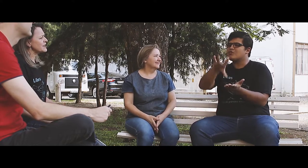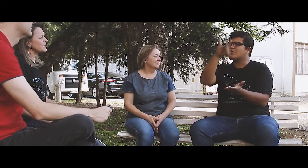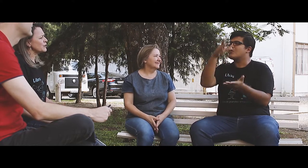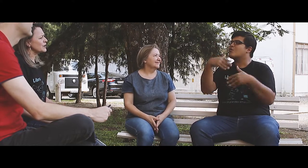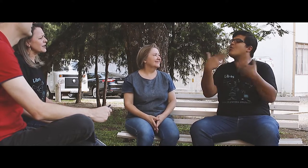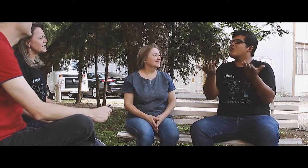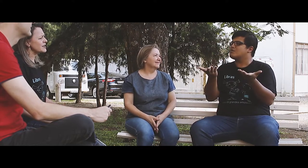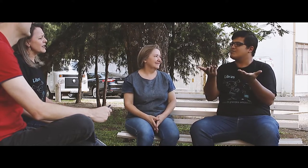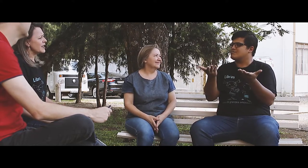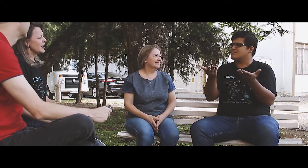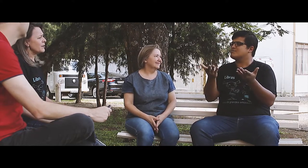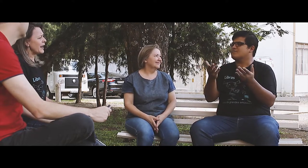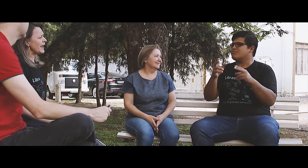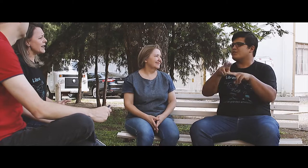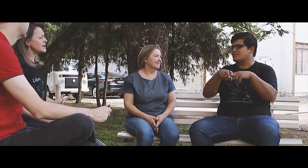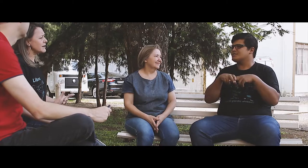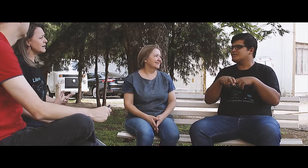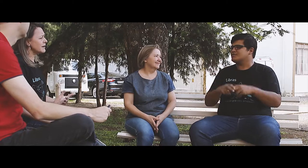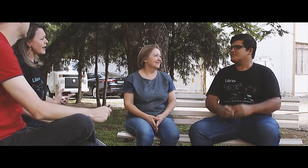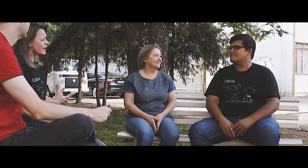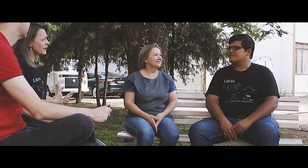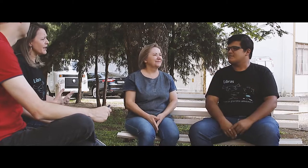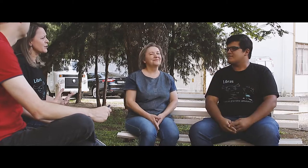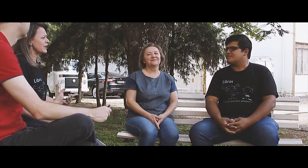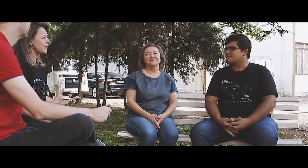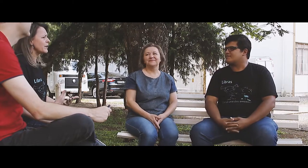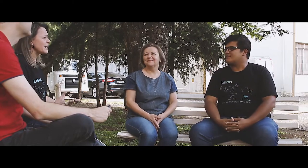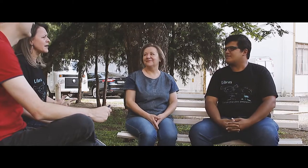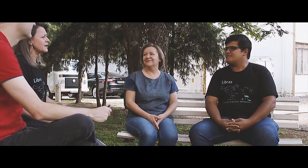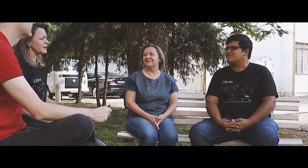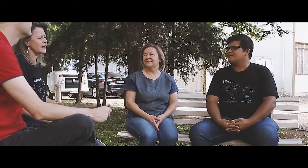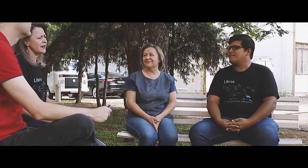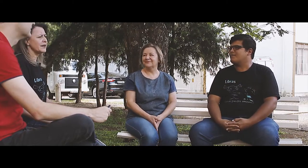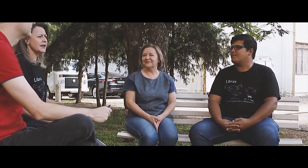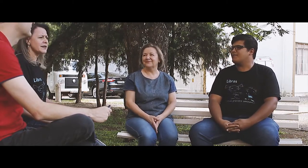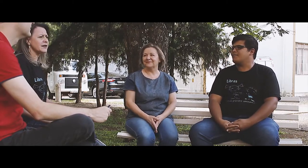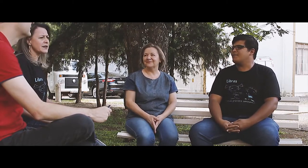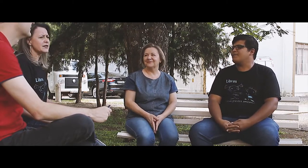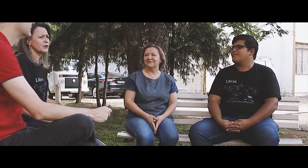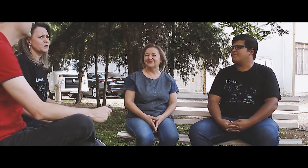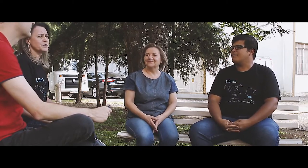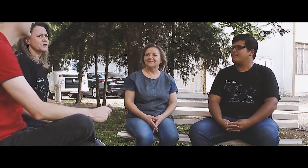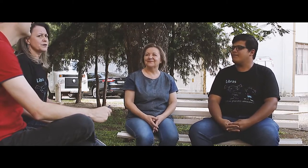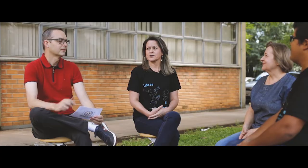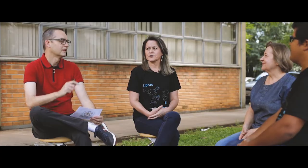muitas barreiras nele mesmo, na família também de aceitação.